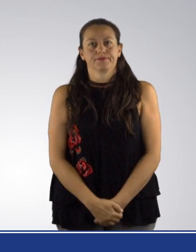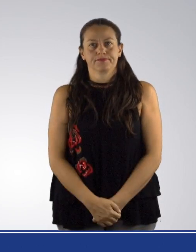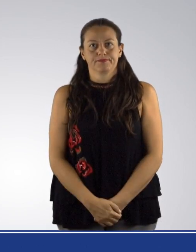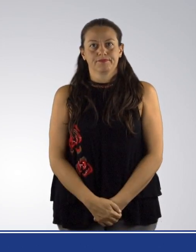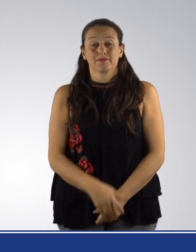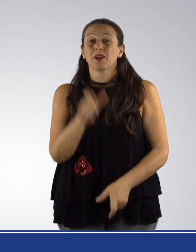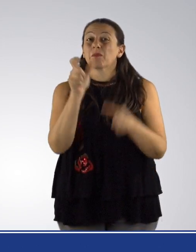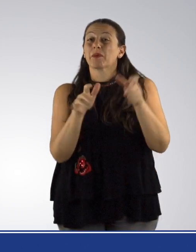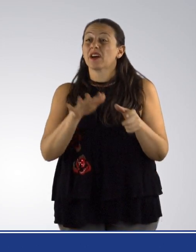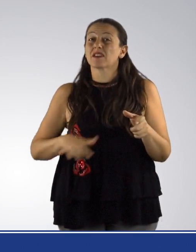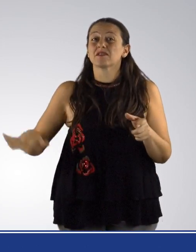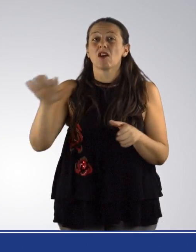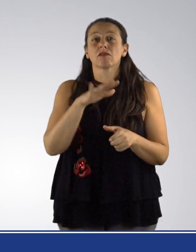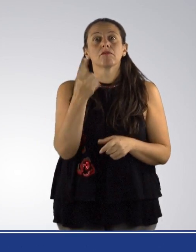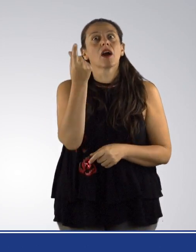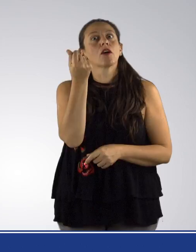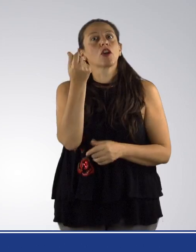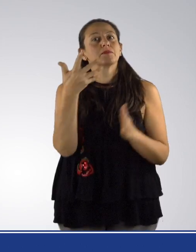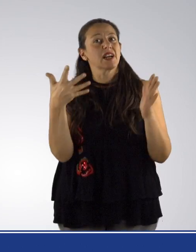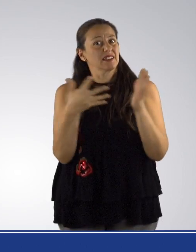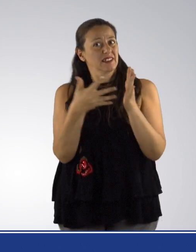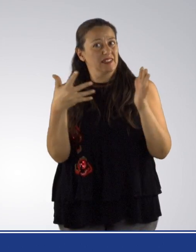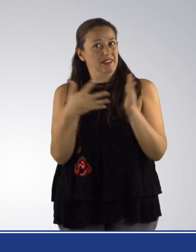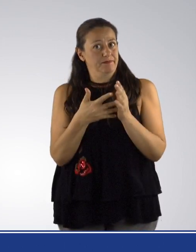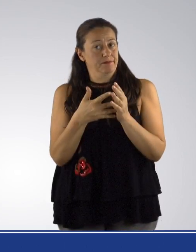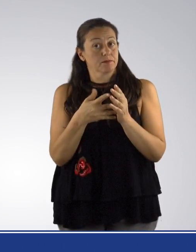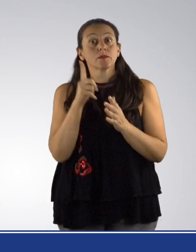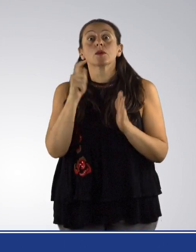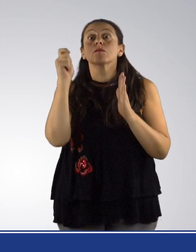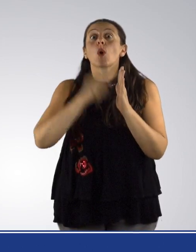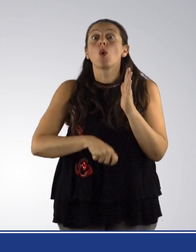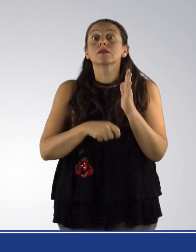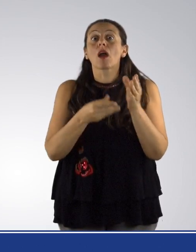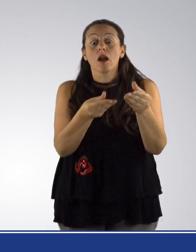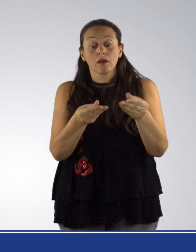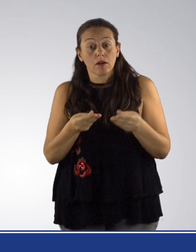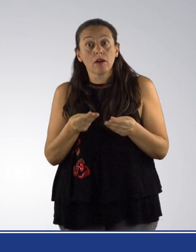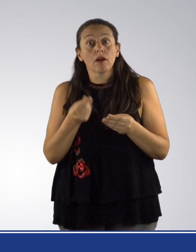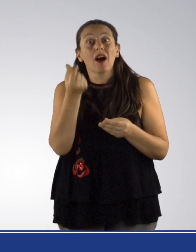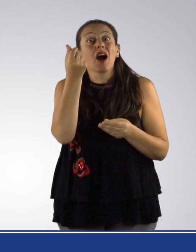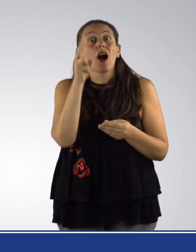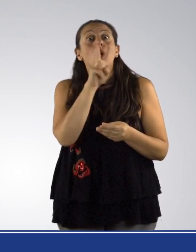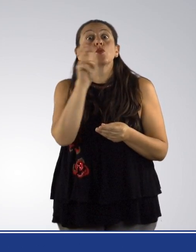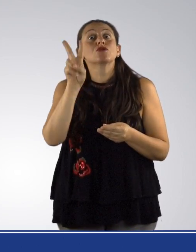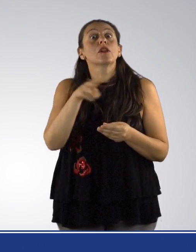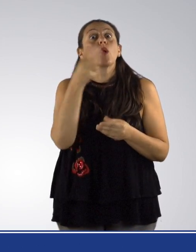Per chi versa i condizioni economiche difficili riconosce la possibilità di rateizzazione dell'importo